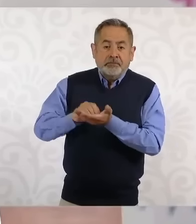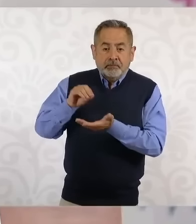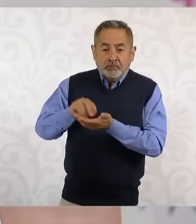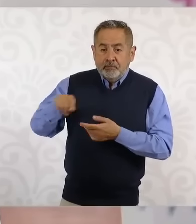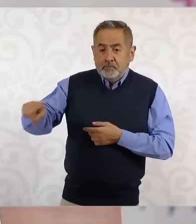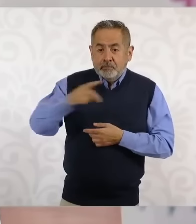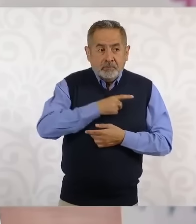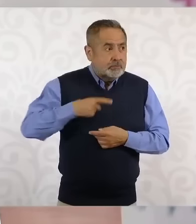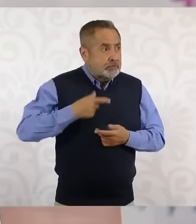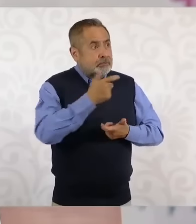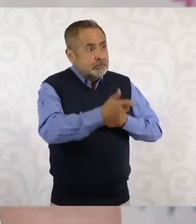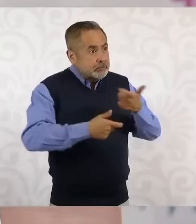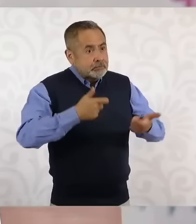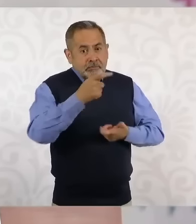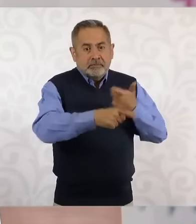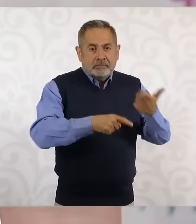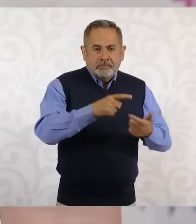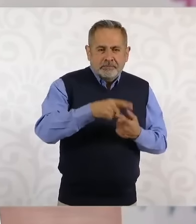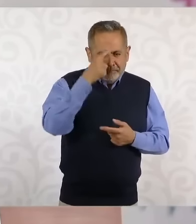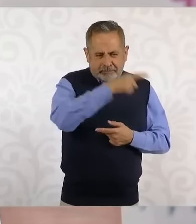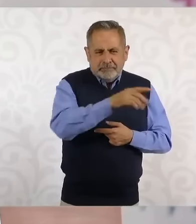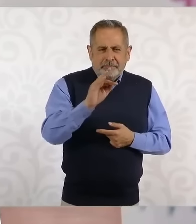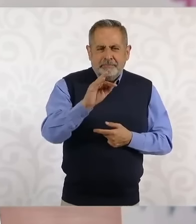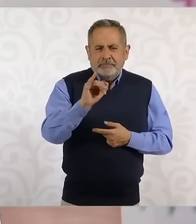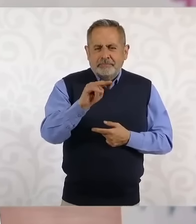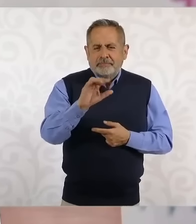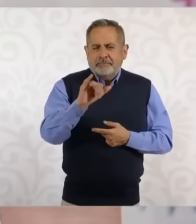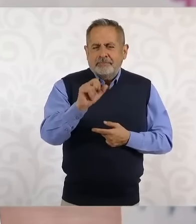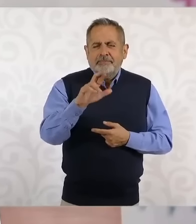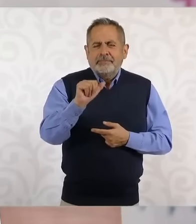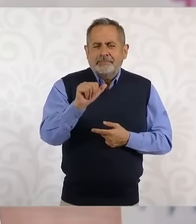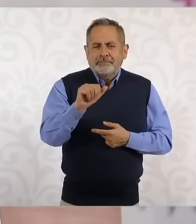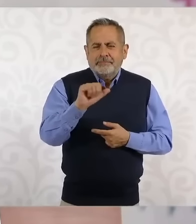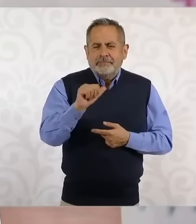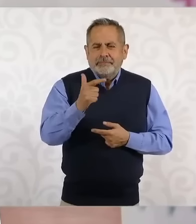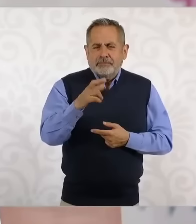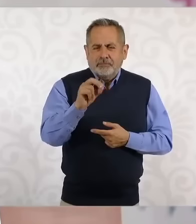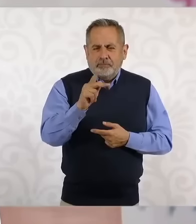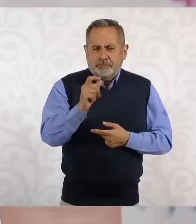Financiera Nacional para el desarrollo Agropecuario, pesquero y Forestal, que